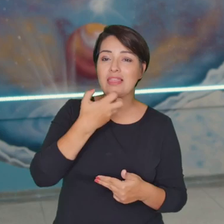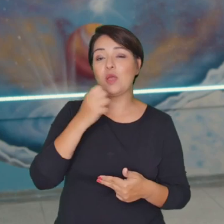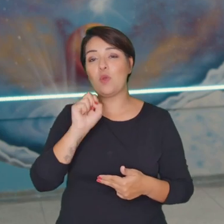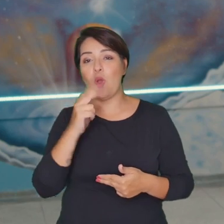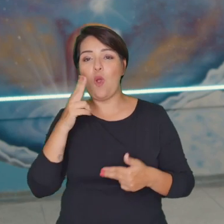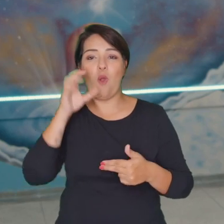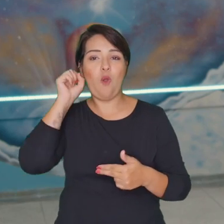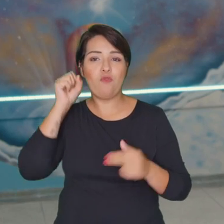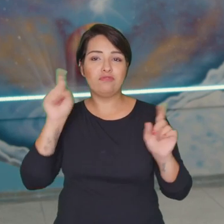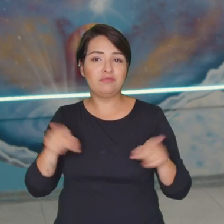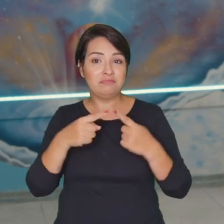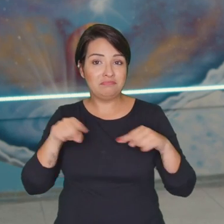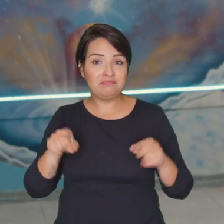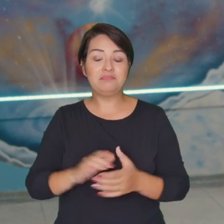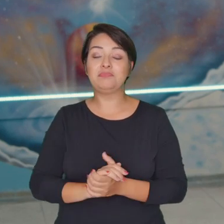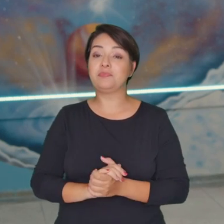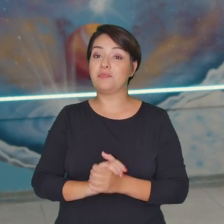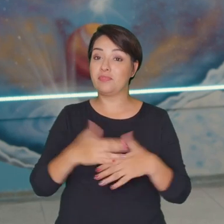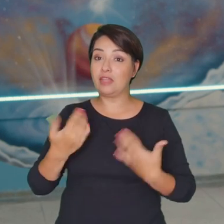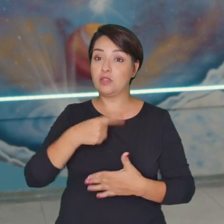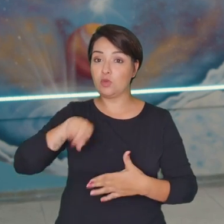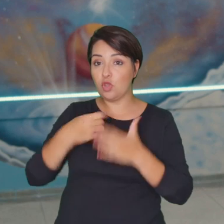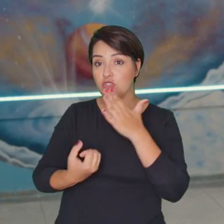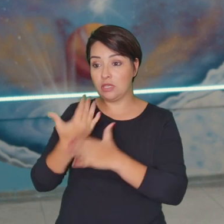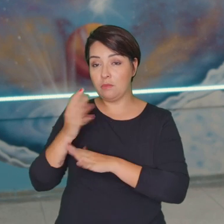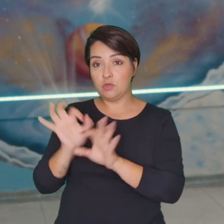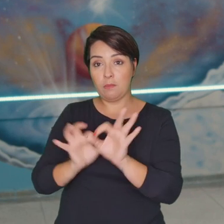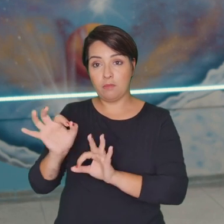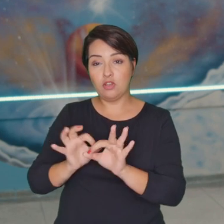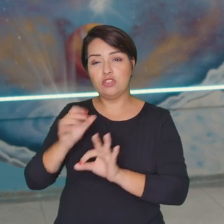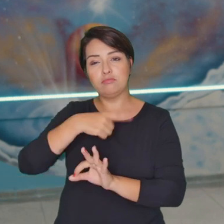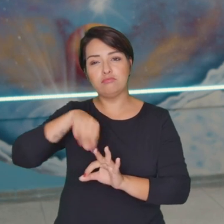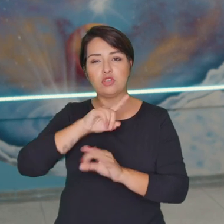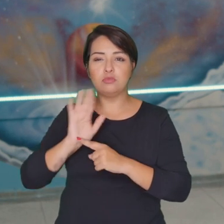Tenho percebido desde quando montamos esse projeto na escola, eles têm se ajudado mais entre eles.